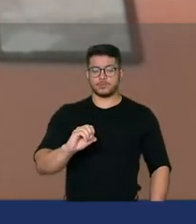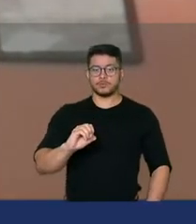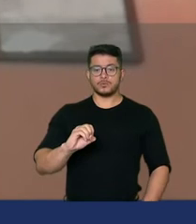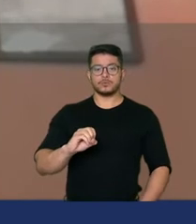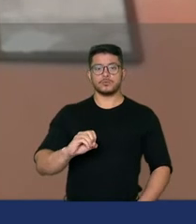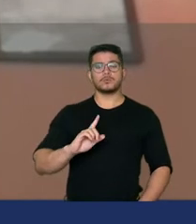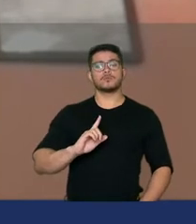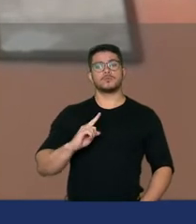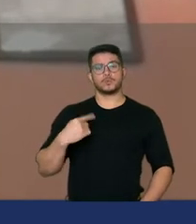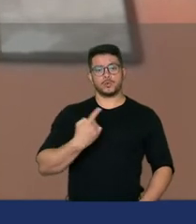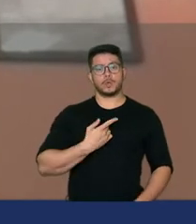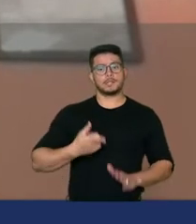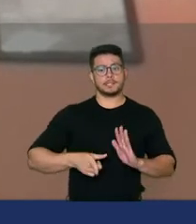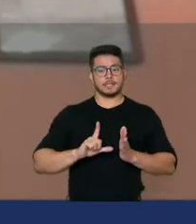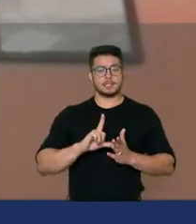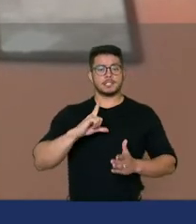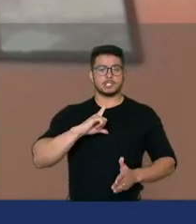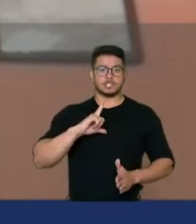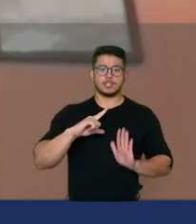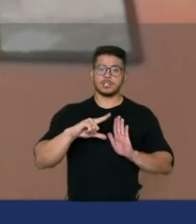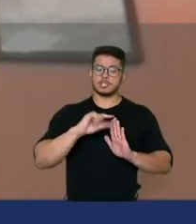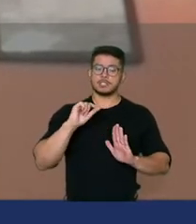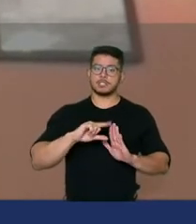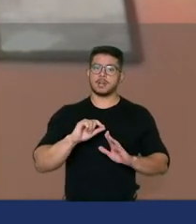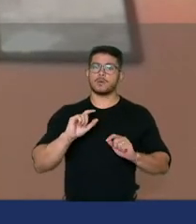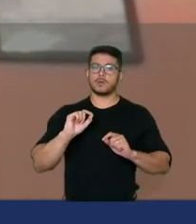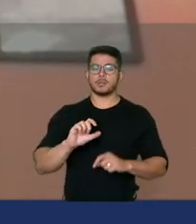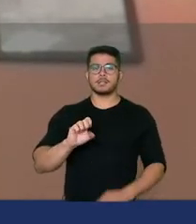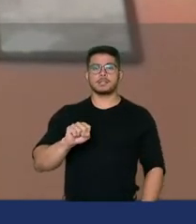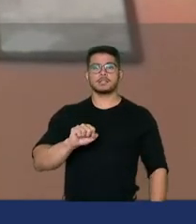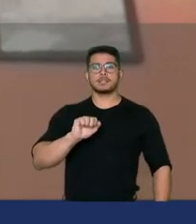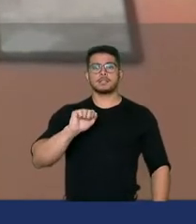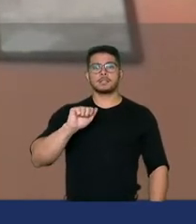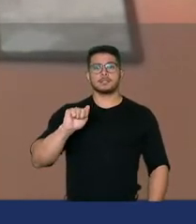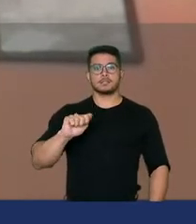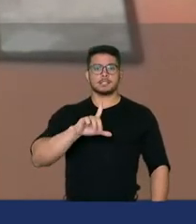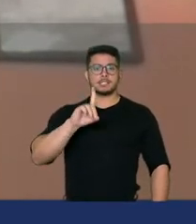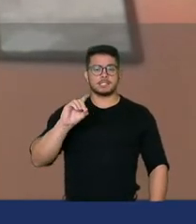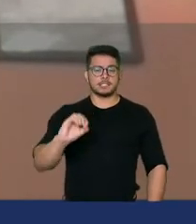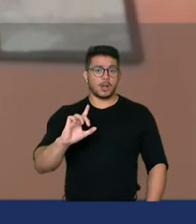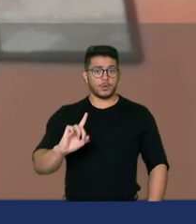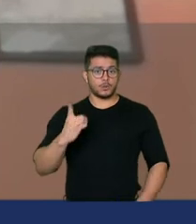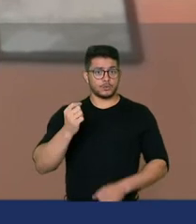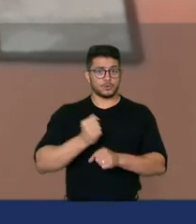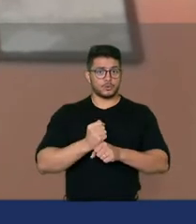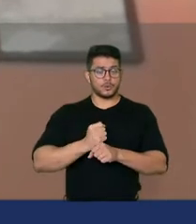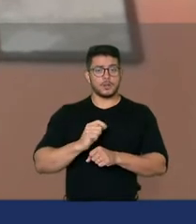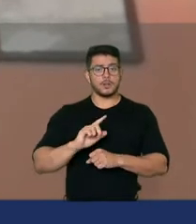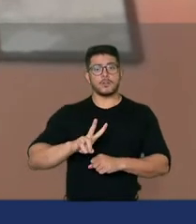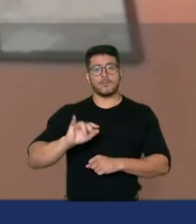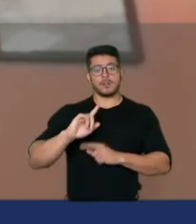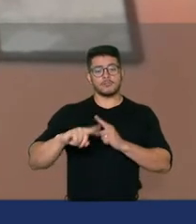HAVIA APRESENTADO UM OUTRO DESTAQUE... QUE ERA RELACIONADO AO SALDO DO FUNDO DE UM ANO, AUTOMATICAMENTE, TRANSPOSTO PARA O ORÇAMENTO